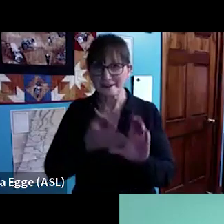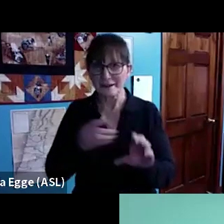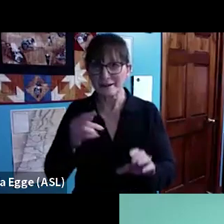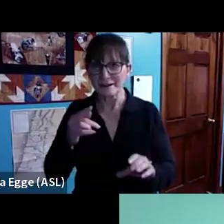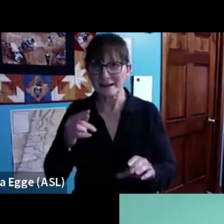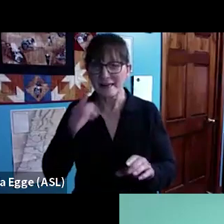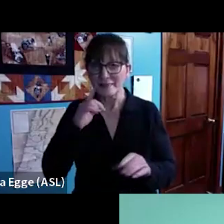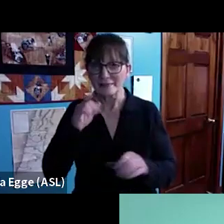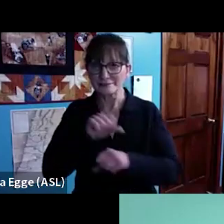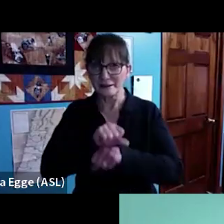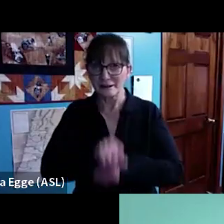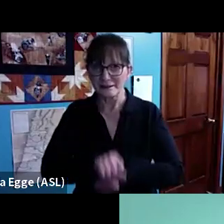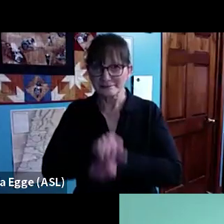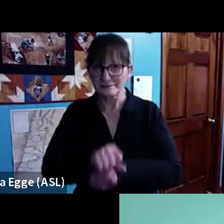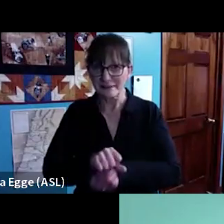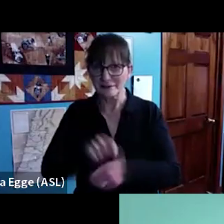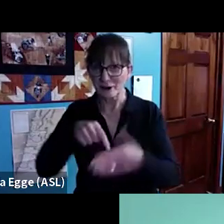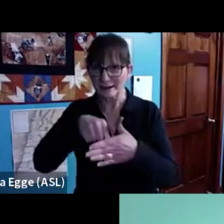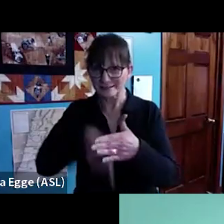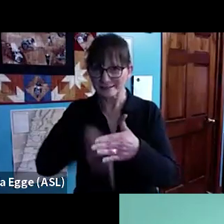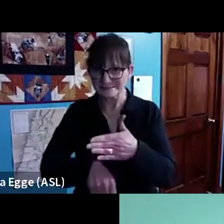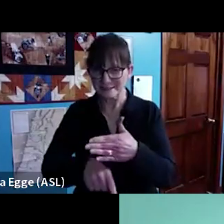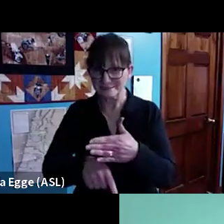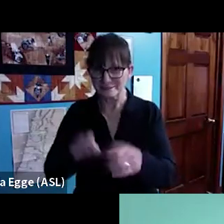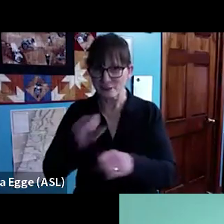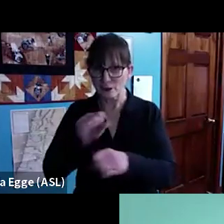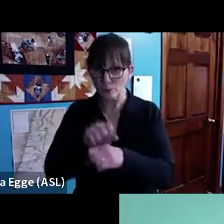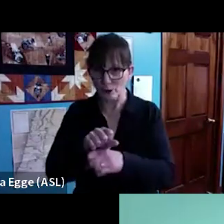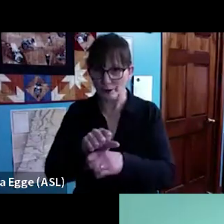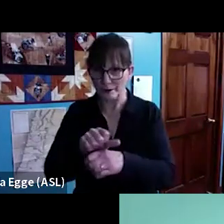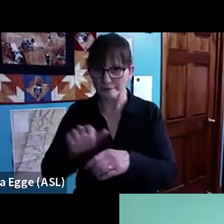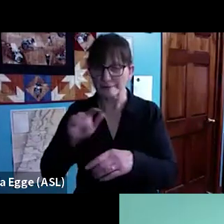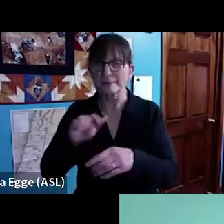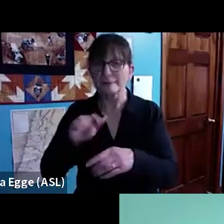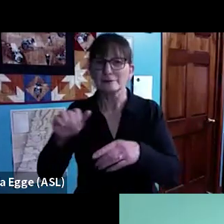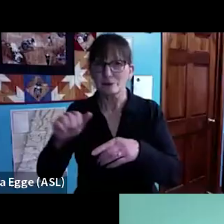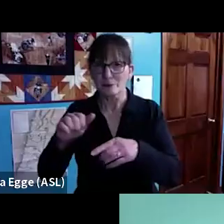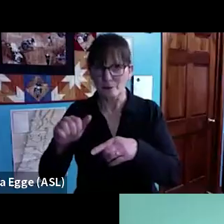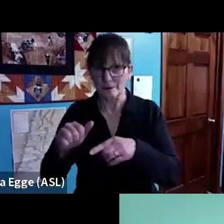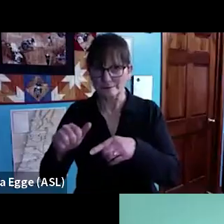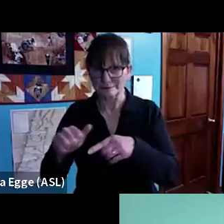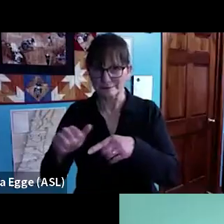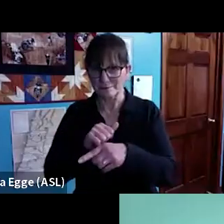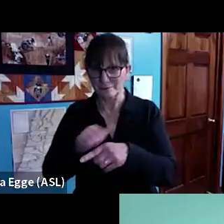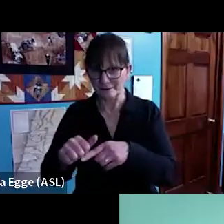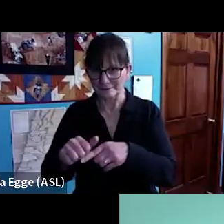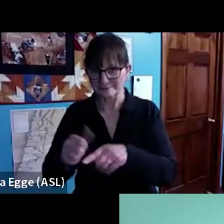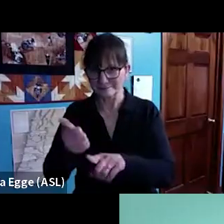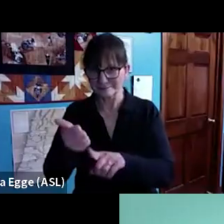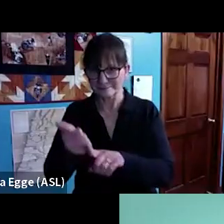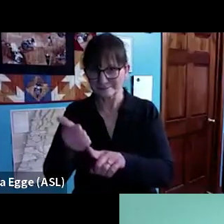Déjenle saber a su enlace del TA Center y podemos trabajar con nuestros contactos en la SSA y averiguar